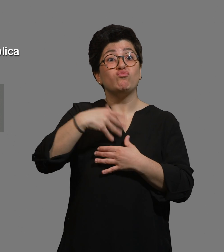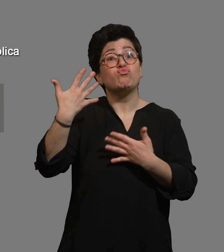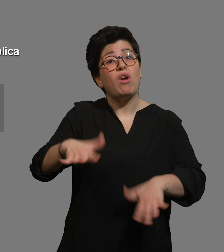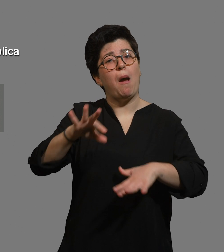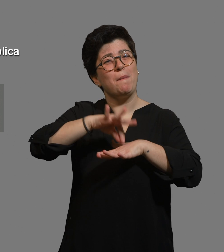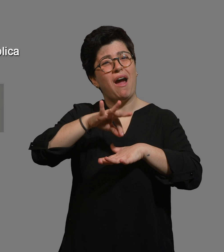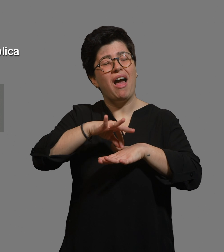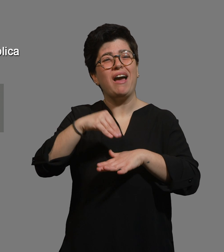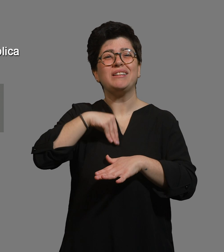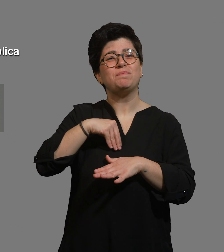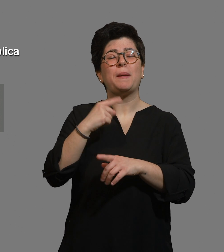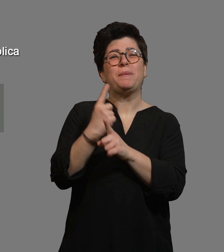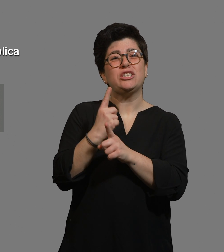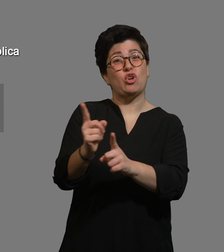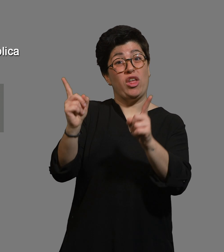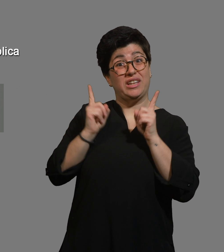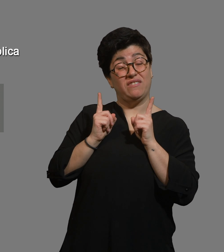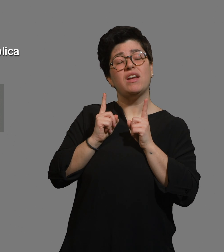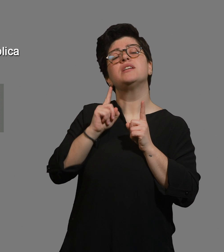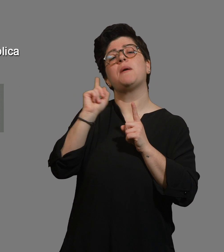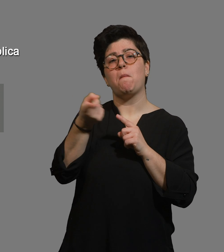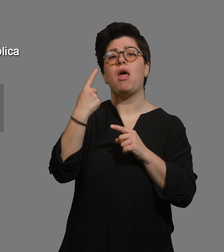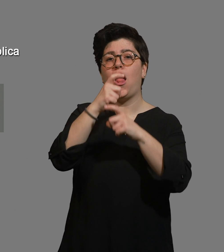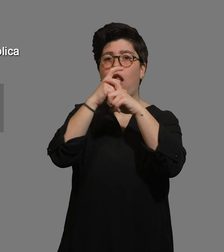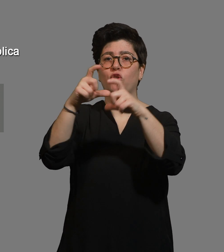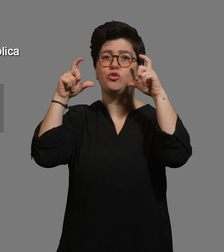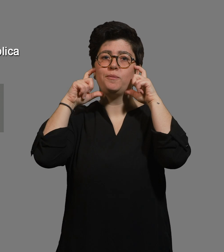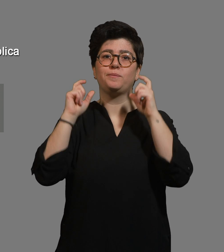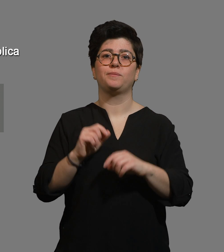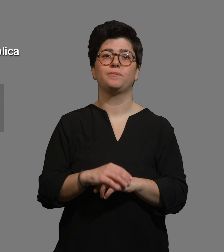Oppure le persone affette da una malattia pregressa che necessitano di una protezione particolare.